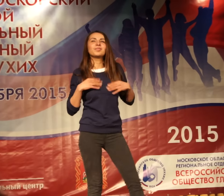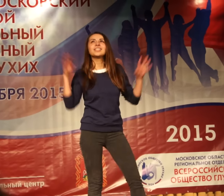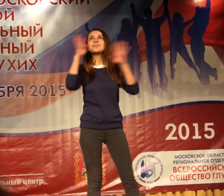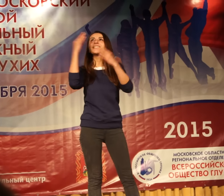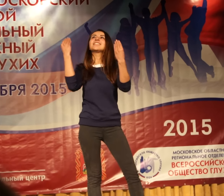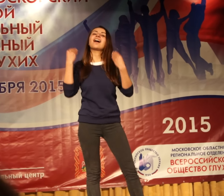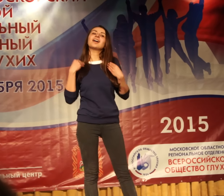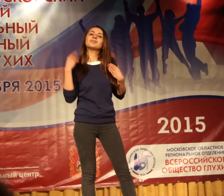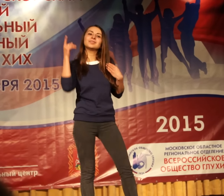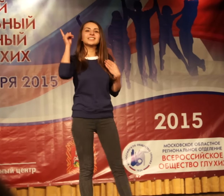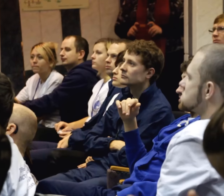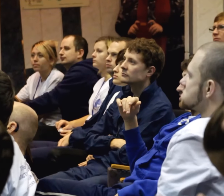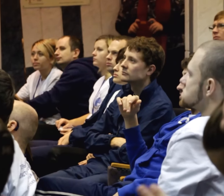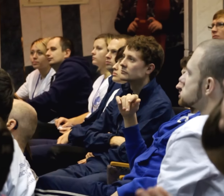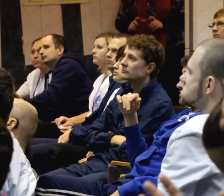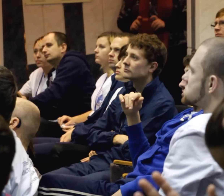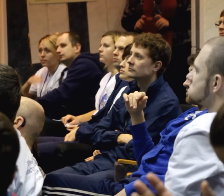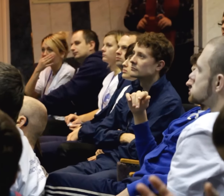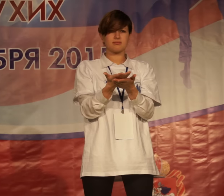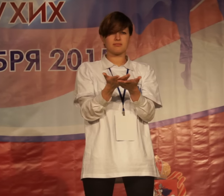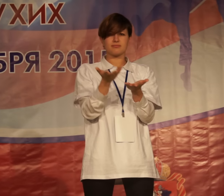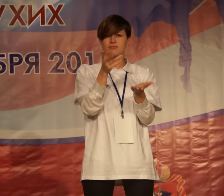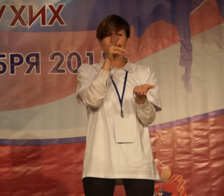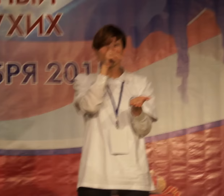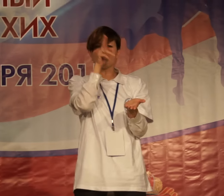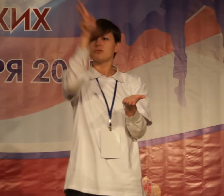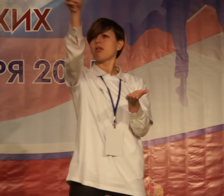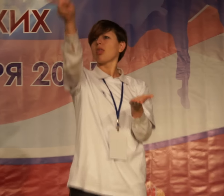читали стихи,